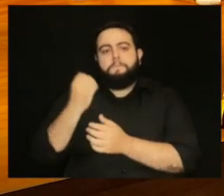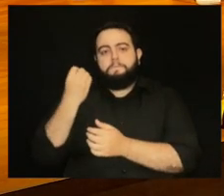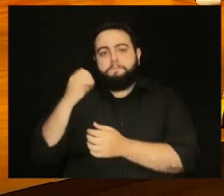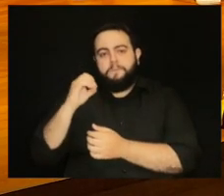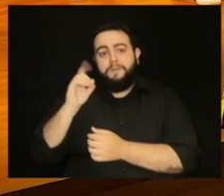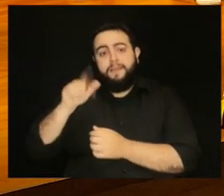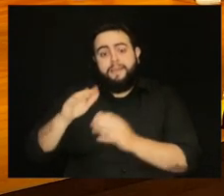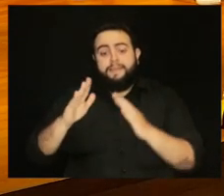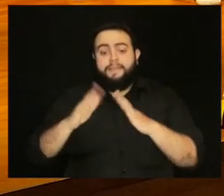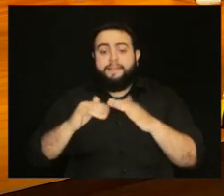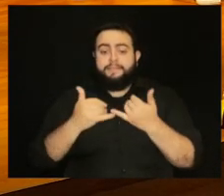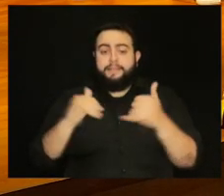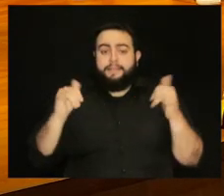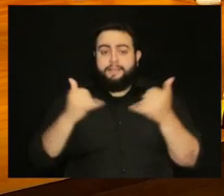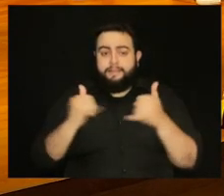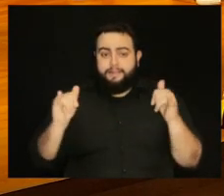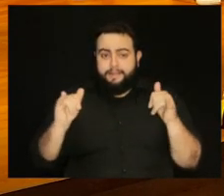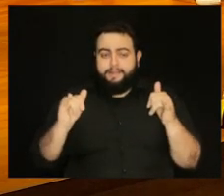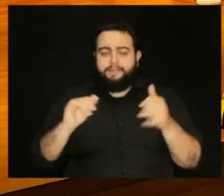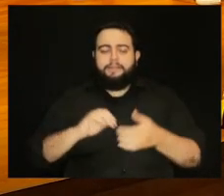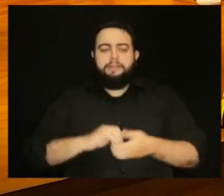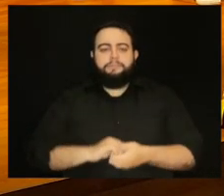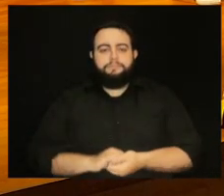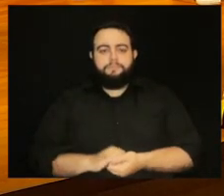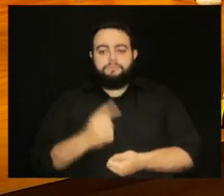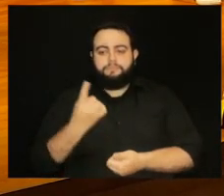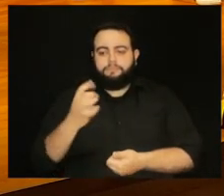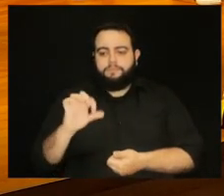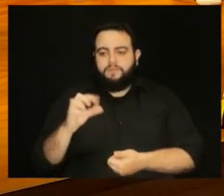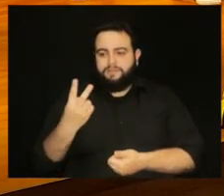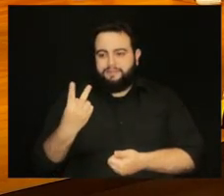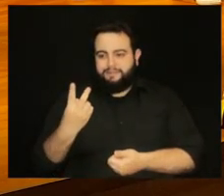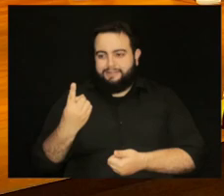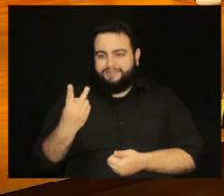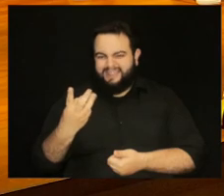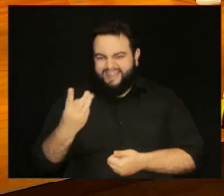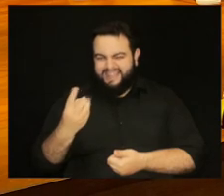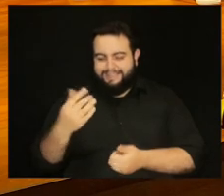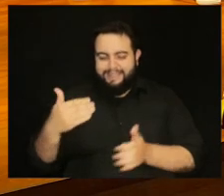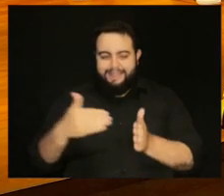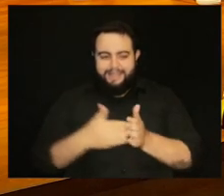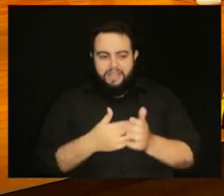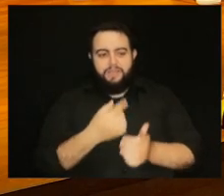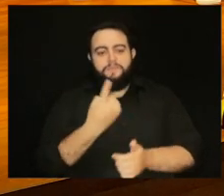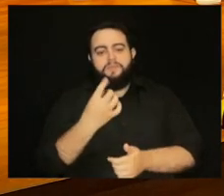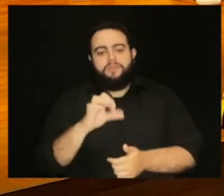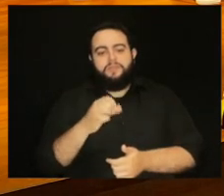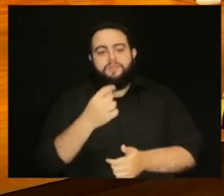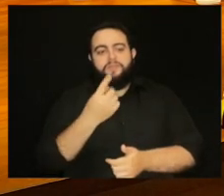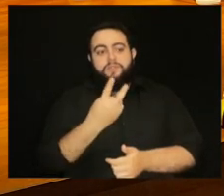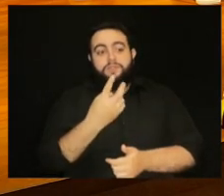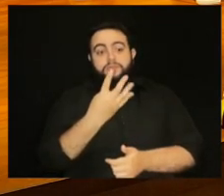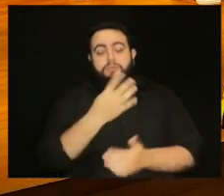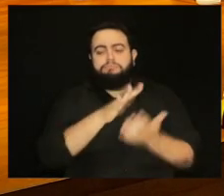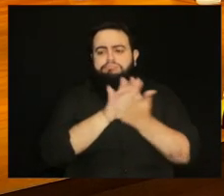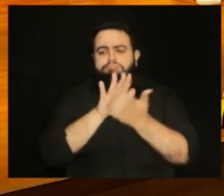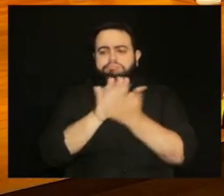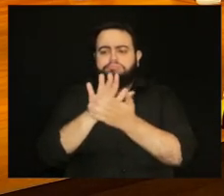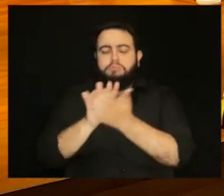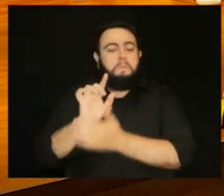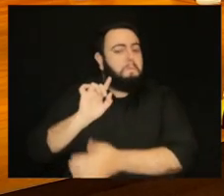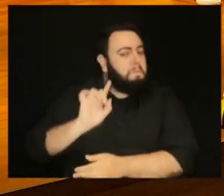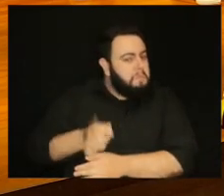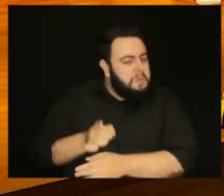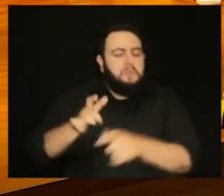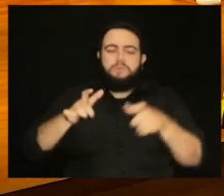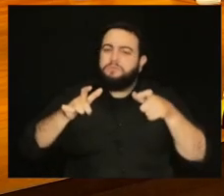discos Gaúcho e que de 1913 a 1924 lança mais de 1000 títulos diferentes basicamente de artistas